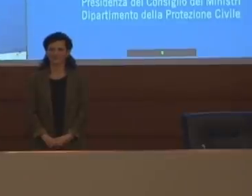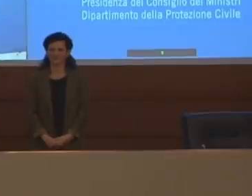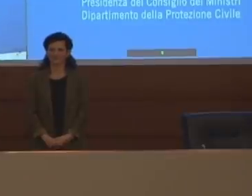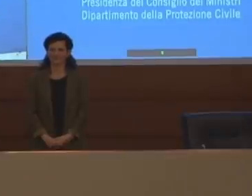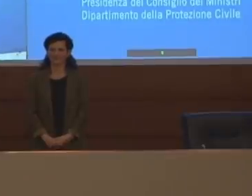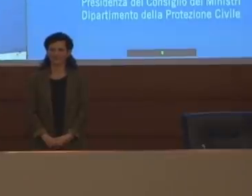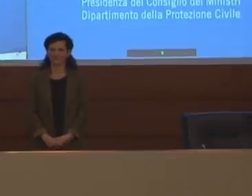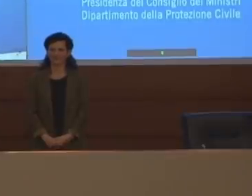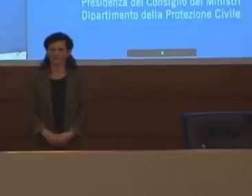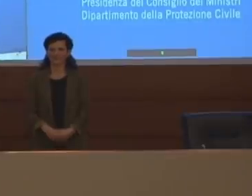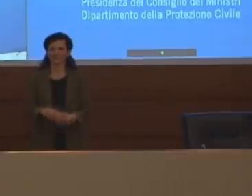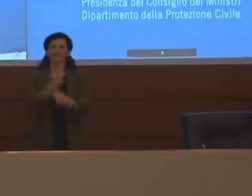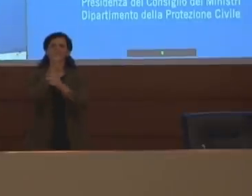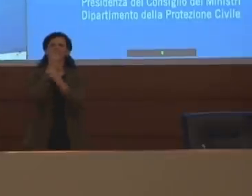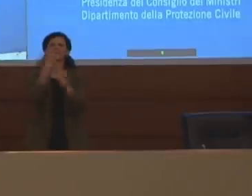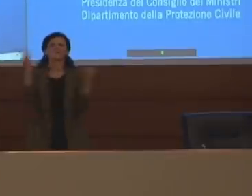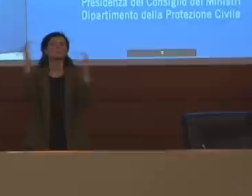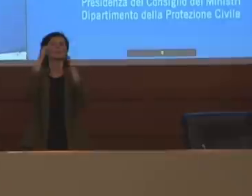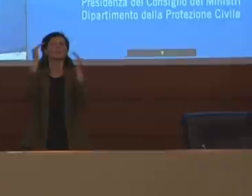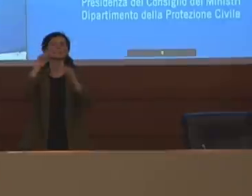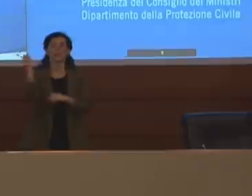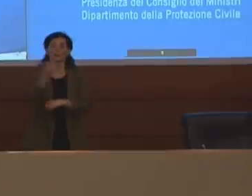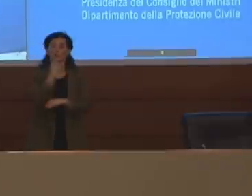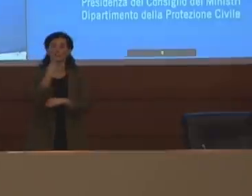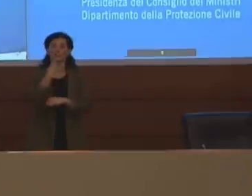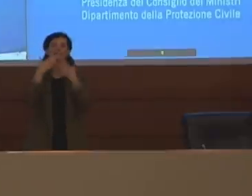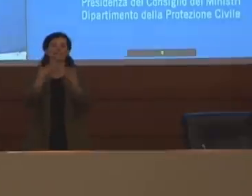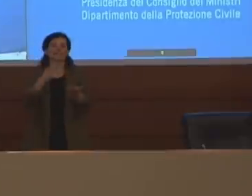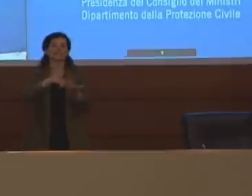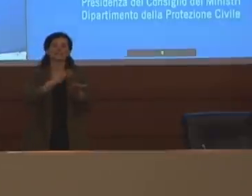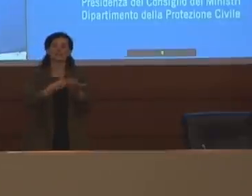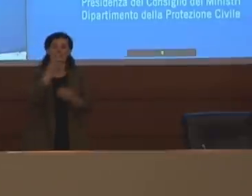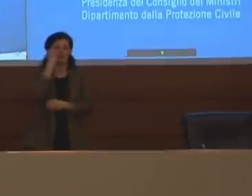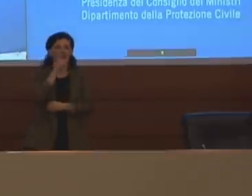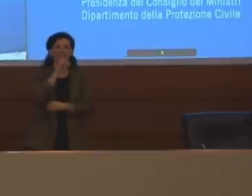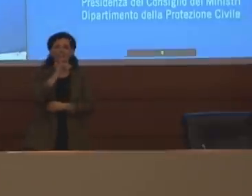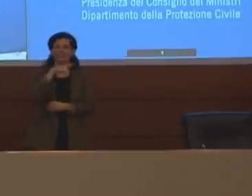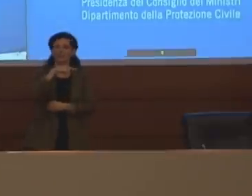Buonasera, buonasera a tutti. Ringrazio Susanna Di Pietra